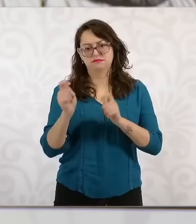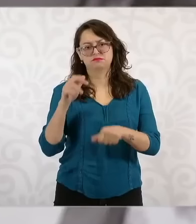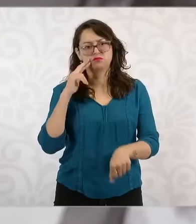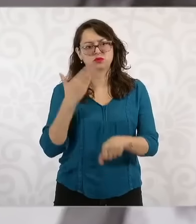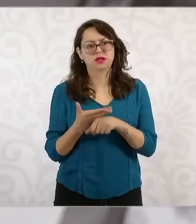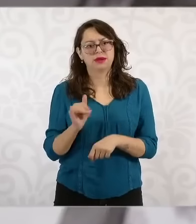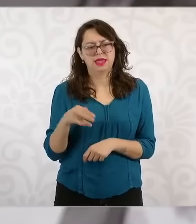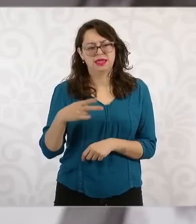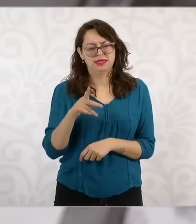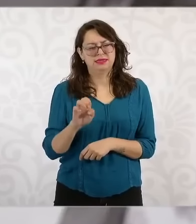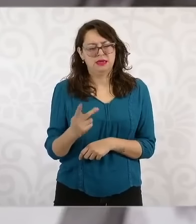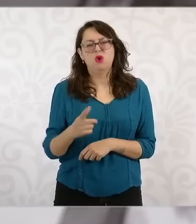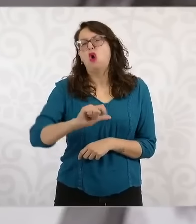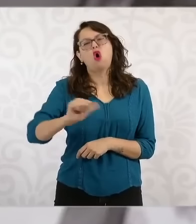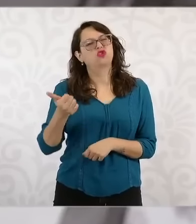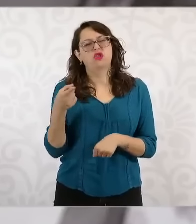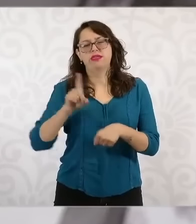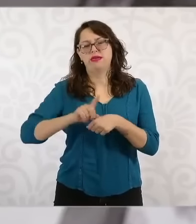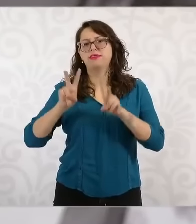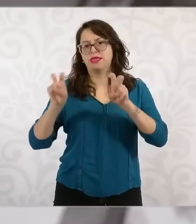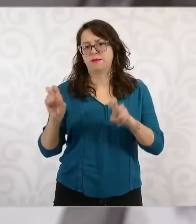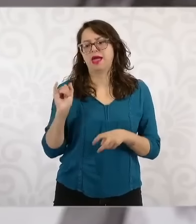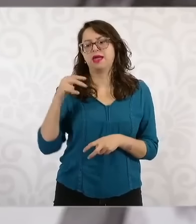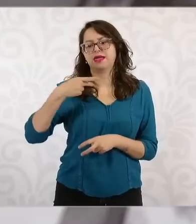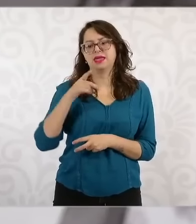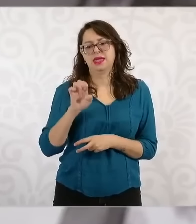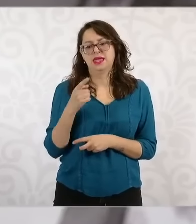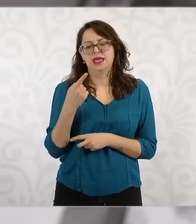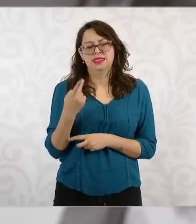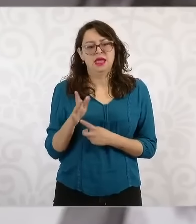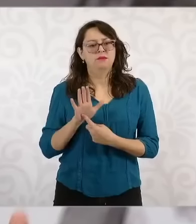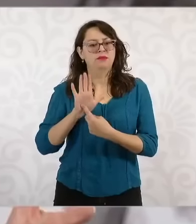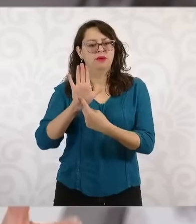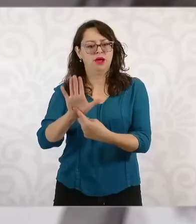mucho eh Carlos Augusto Morales, que es eh mi secretario particular o el secretario